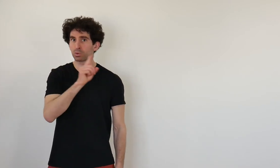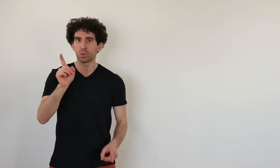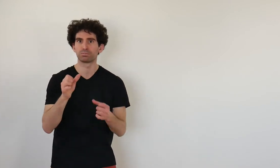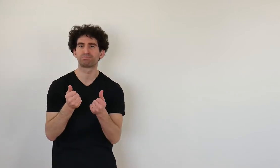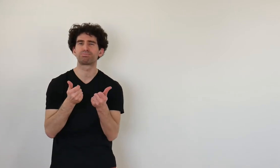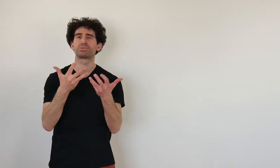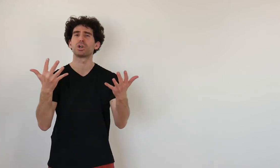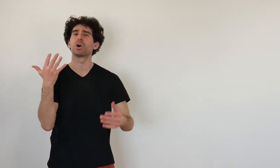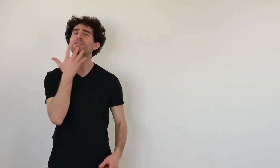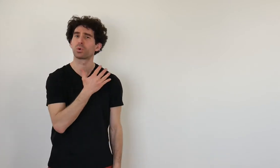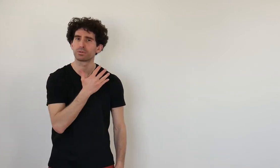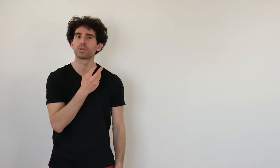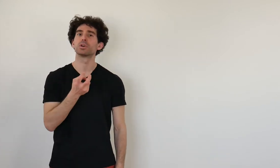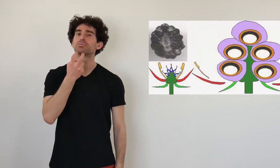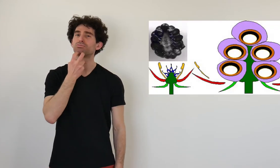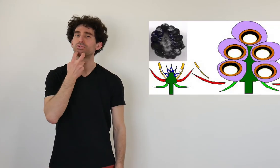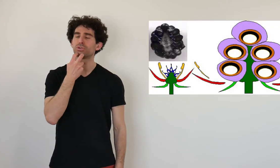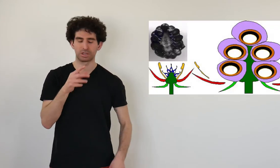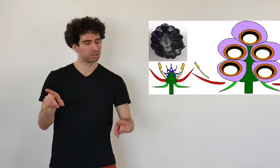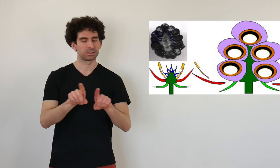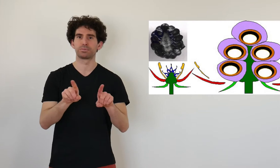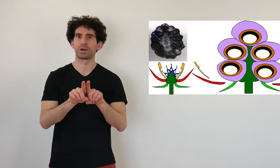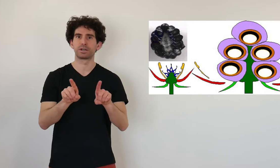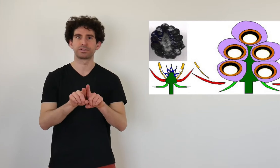mais plusieurs que tu avales. Pour les mûres, c'est pareil.